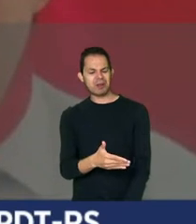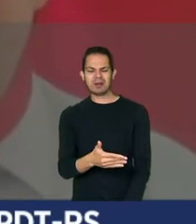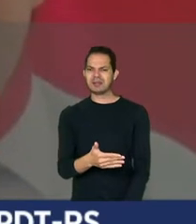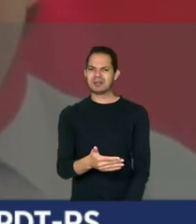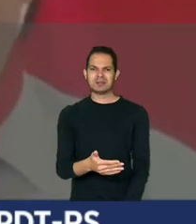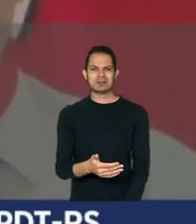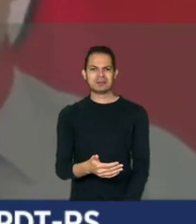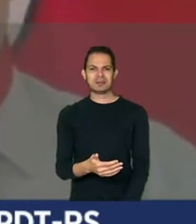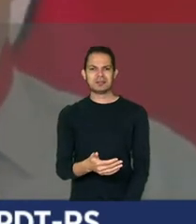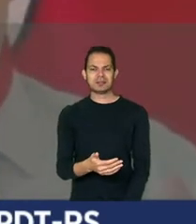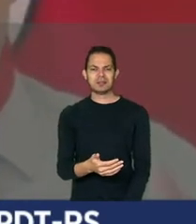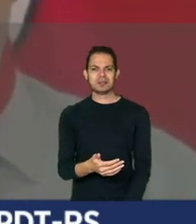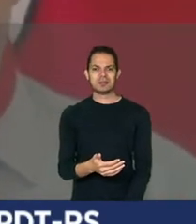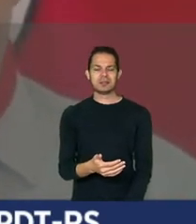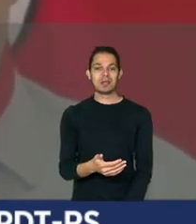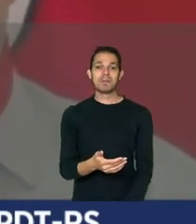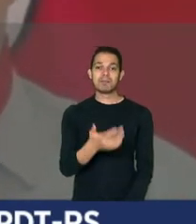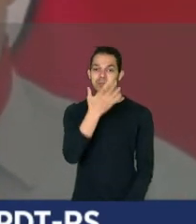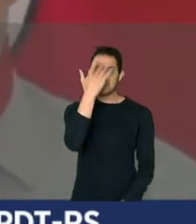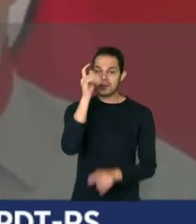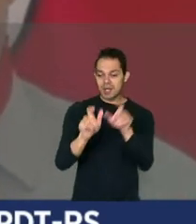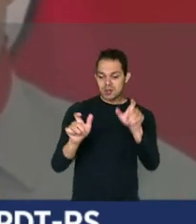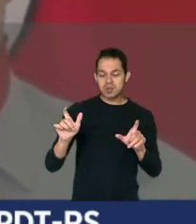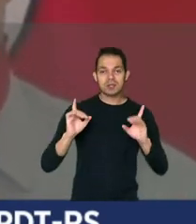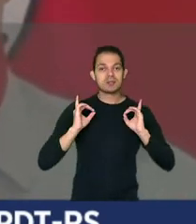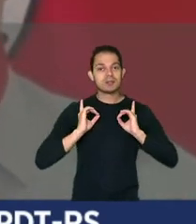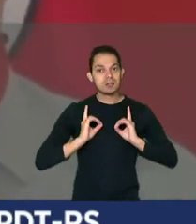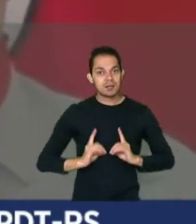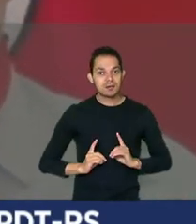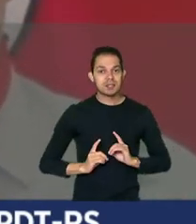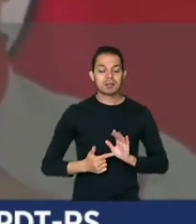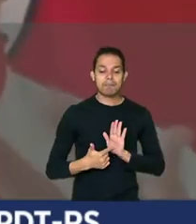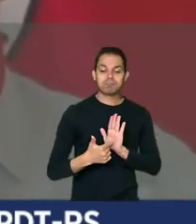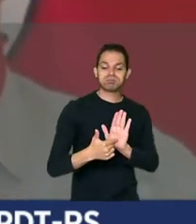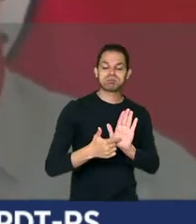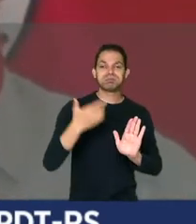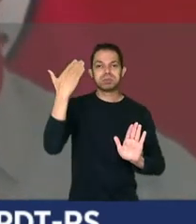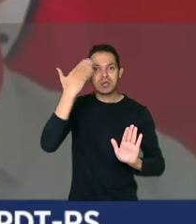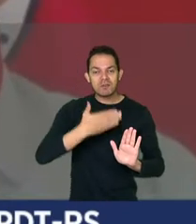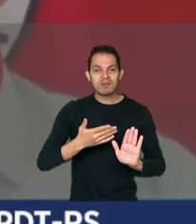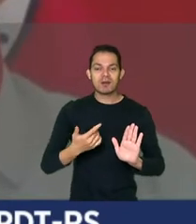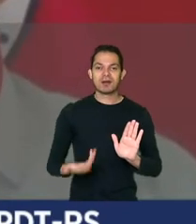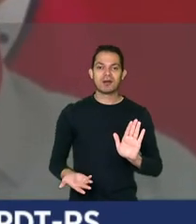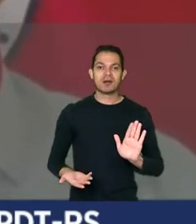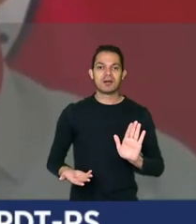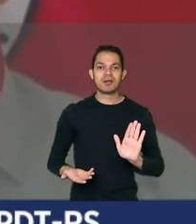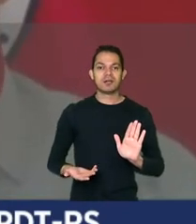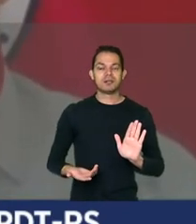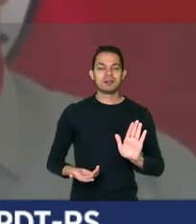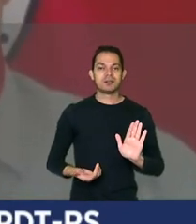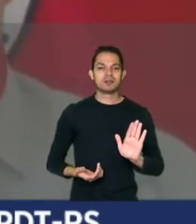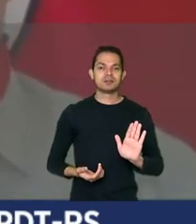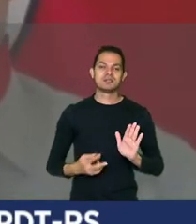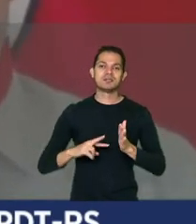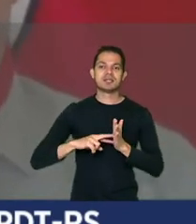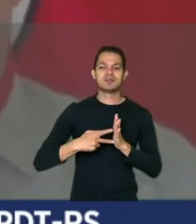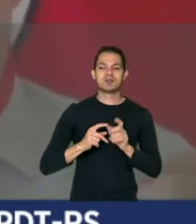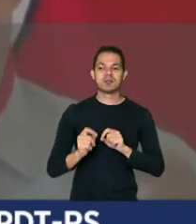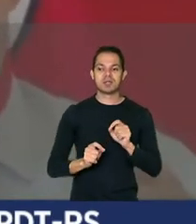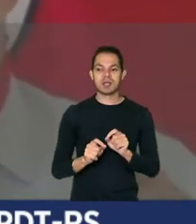MESMA EXIGÊNCIA RIDÍCULA, ESDRÚXULA QUE AS PESSOAS DEFICIENTE , COM DEFICIÊNCIA TÊM QUE APRESENTAR